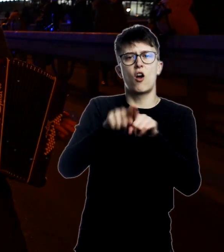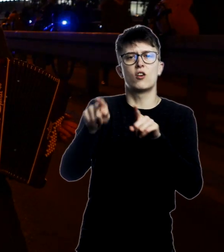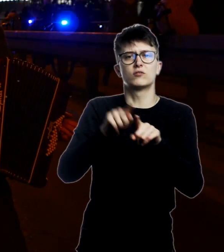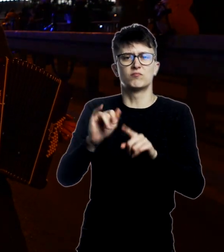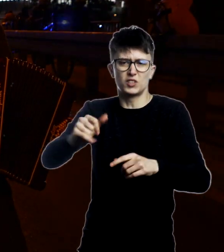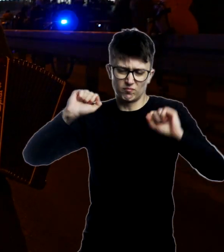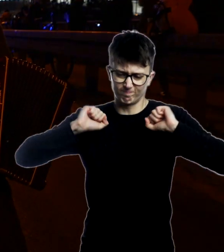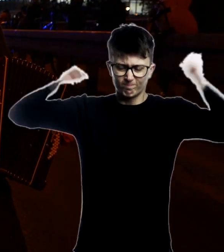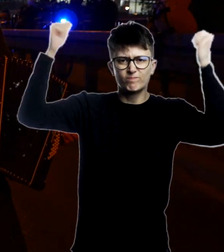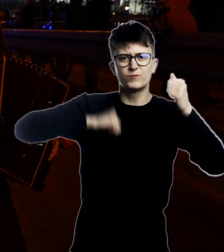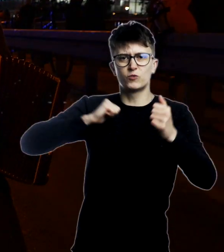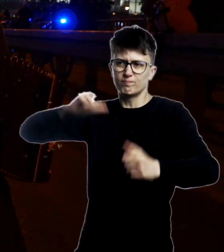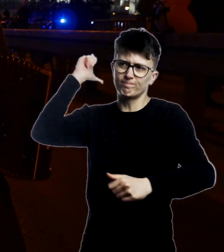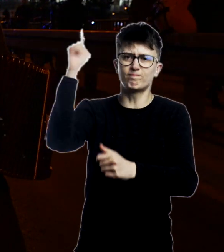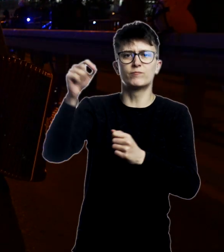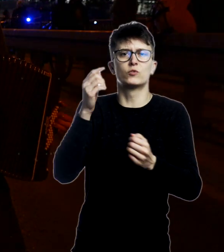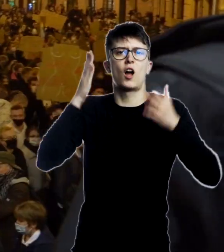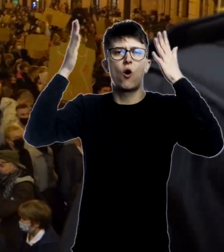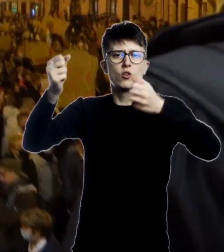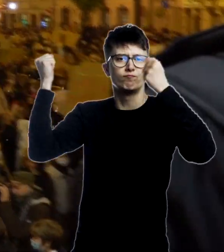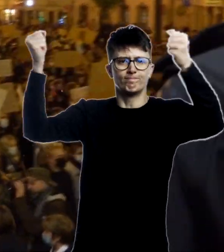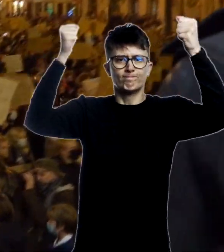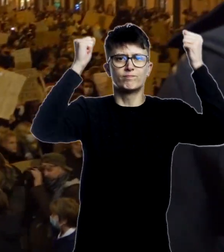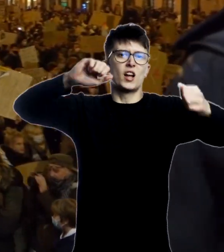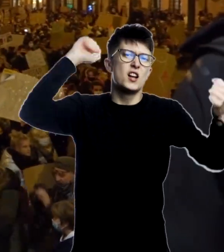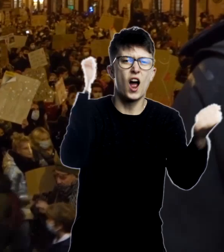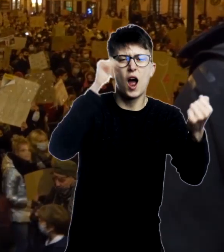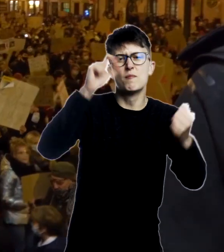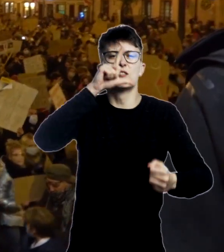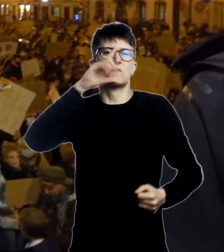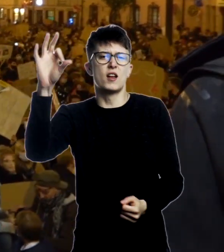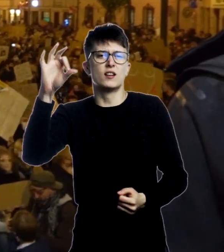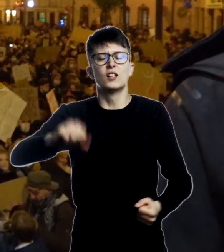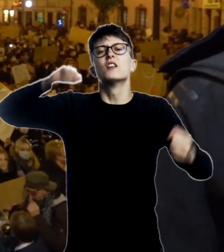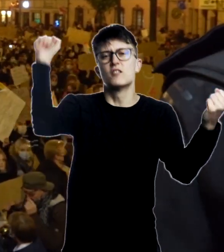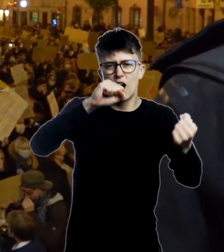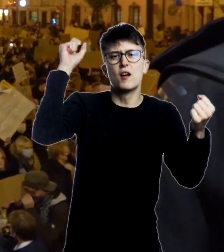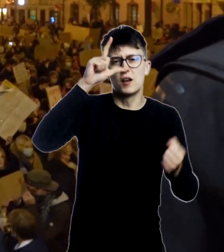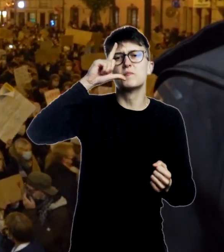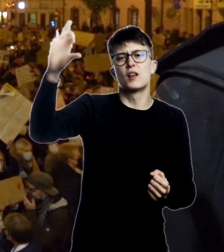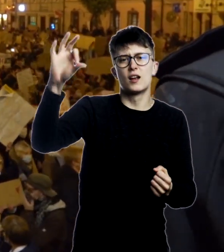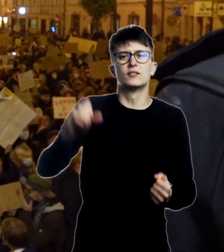i swój bunt po ulicy nieś! [tłum skanduje]: -JEBAĆ PIS! JEBAĆ PIS! JEBAĆ PIS!